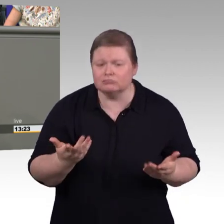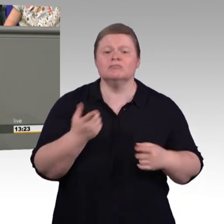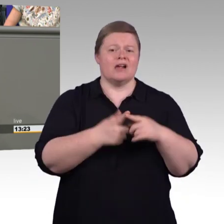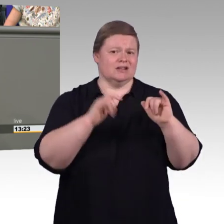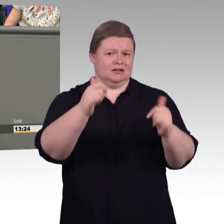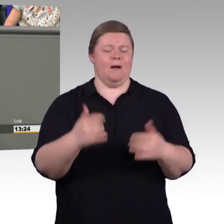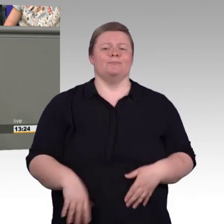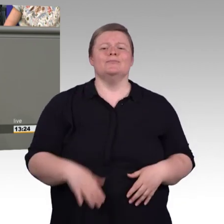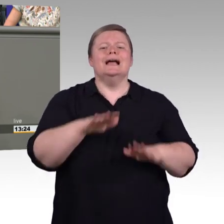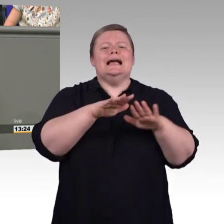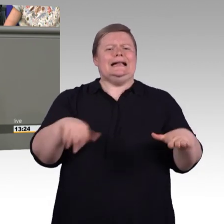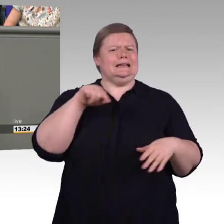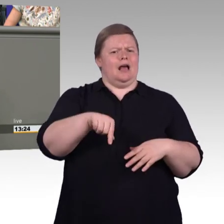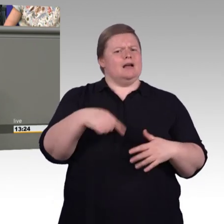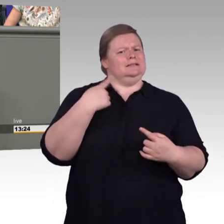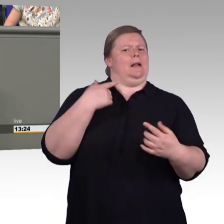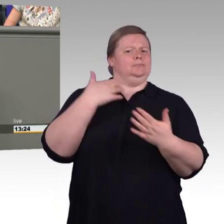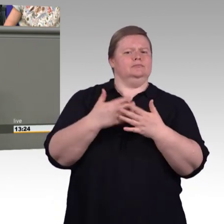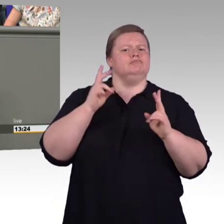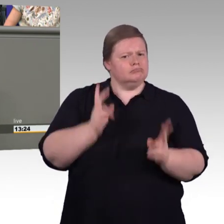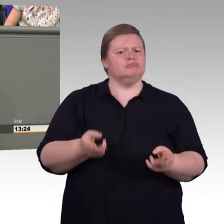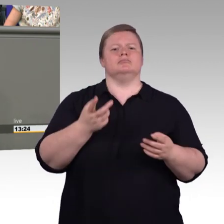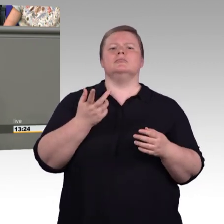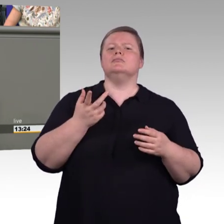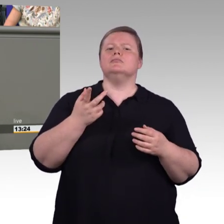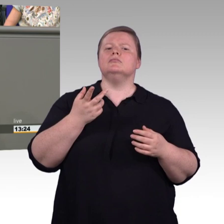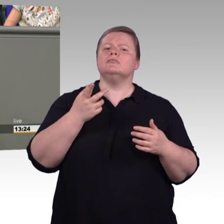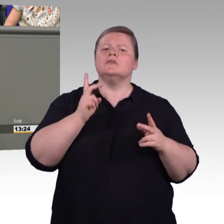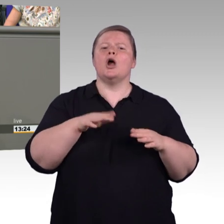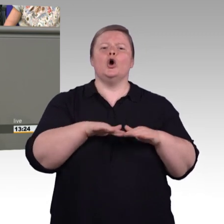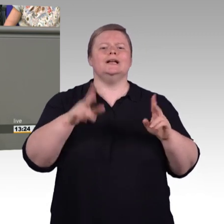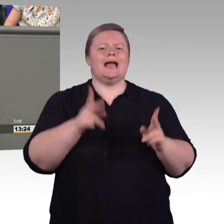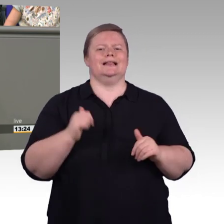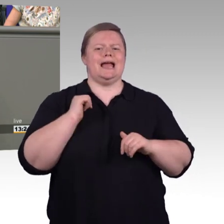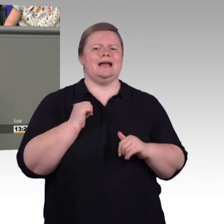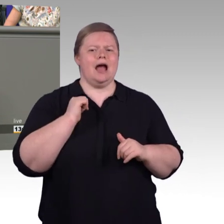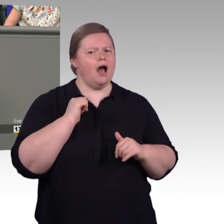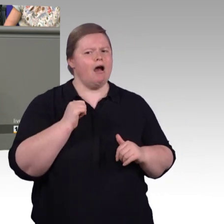eine Interessenvertretung ihre Rechte wahrnehmen lassen. Das müssen wir unbedingt ändern.